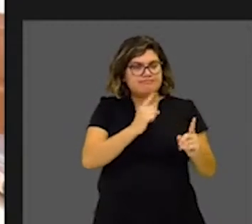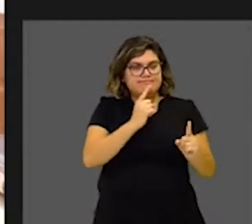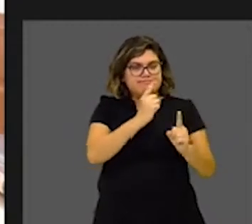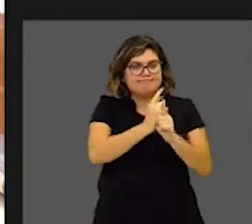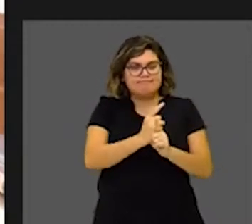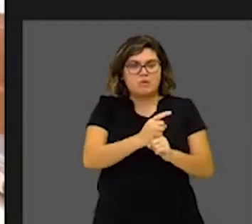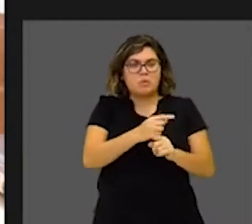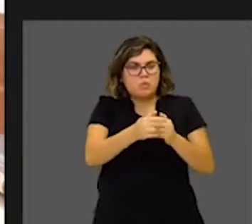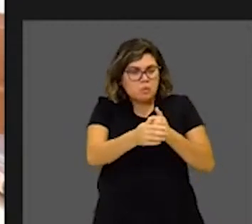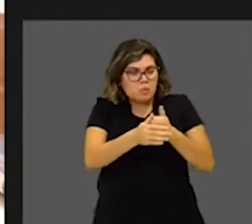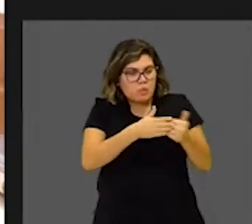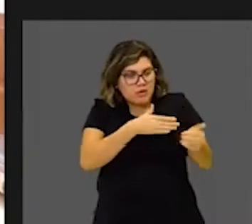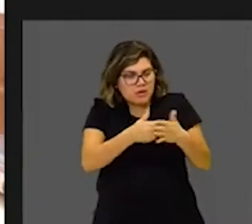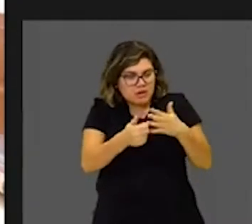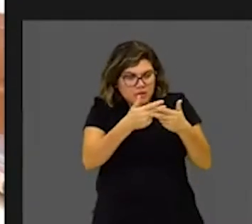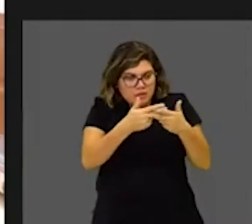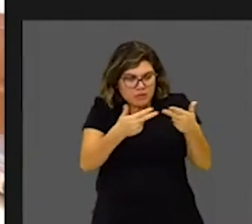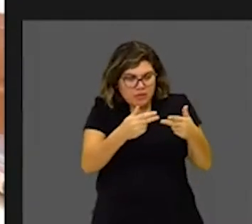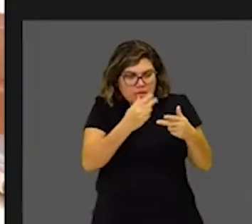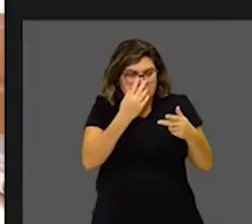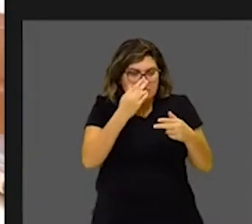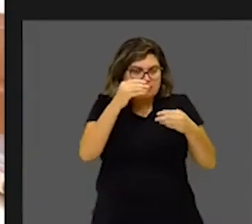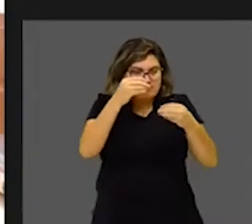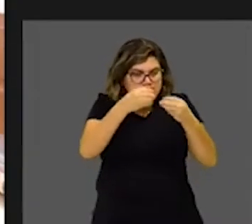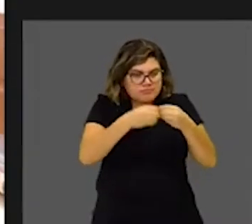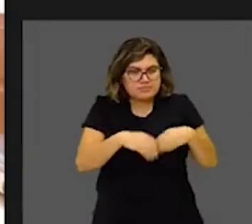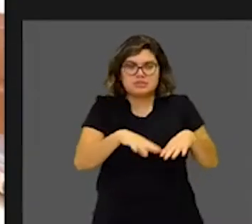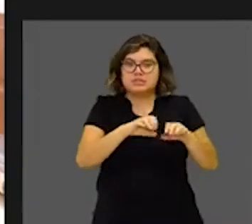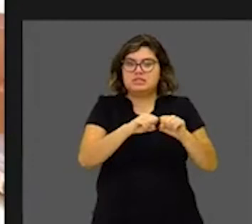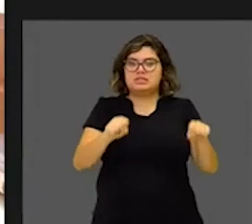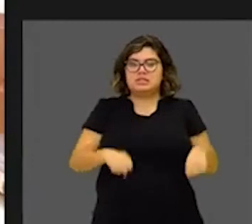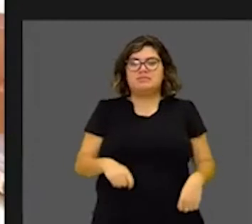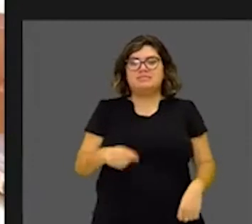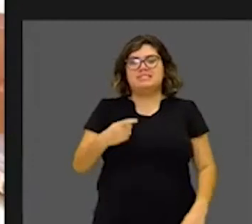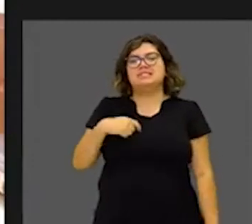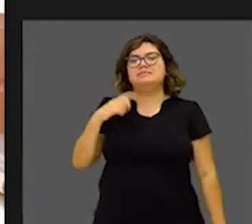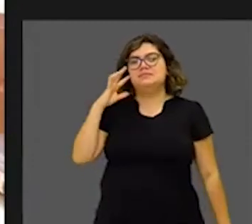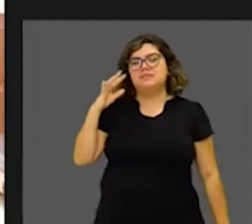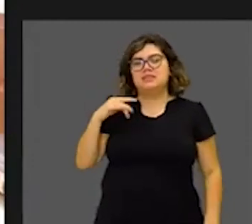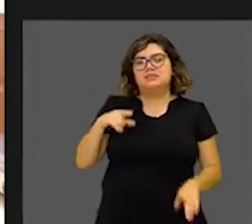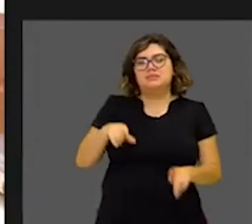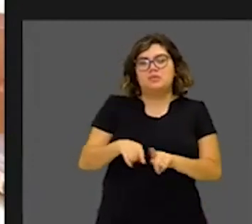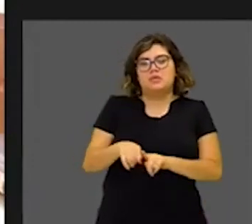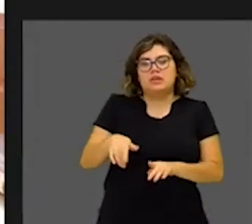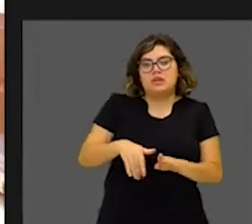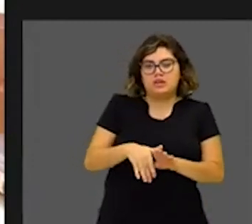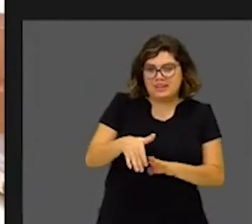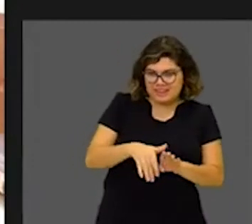coisa que se mexa no sistema a ser bem pensado e bem orientado pois bem a gente vou caminhar aqui